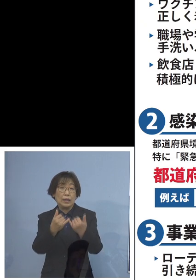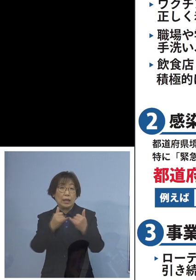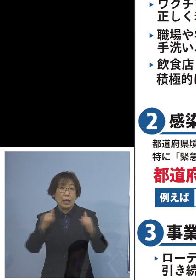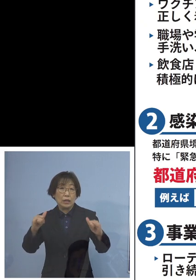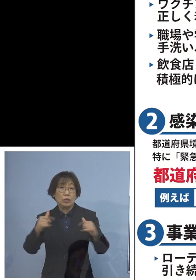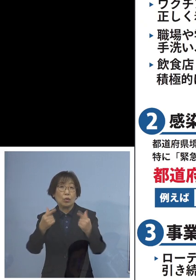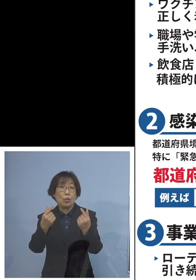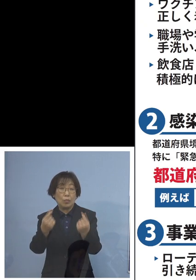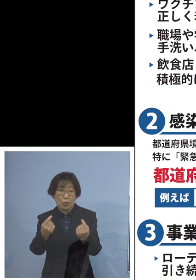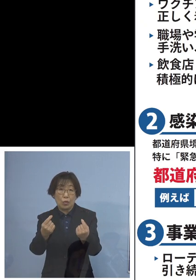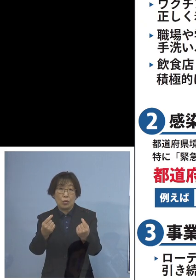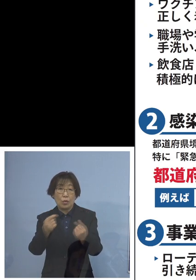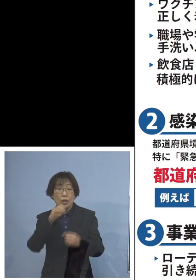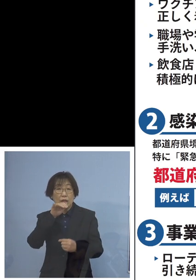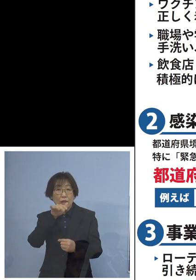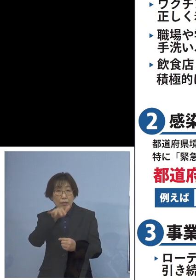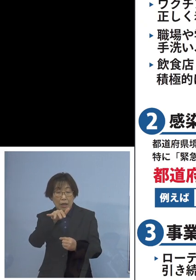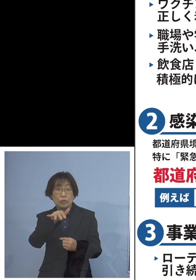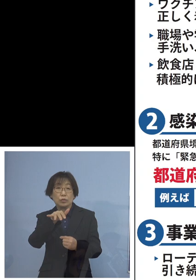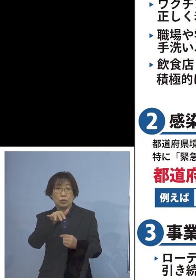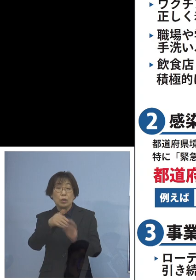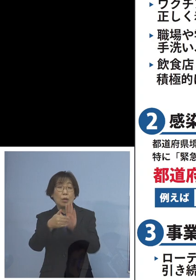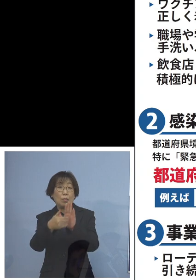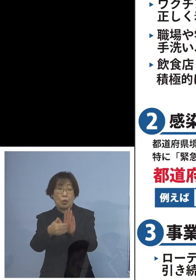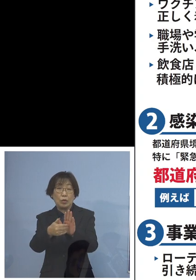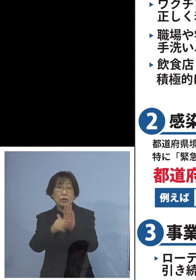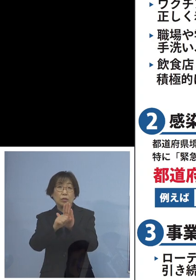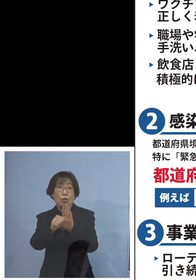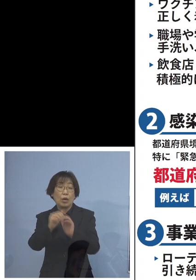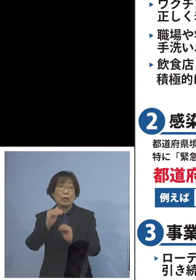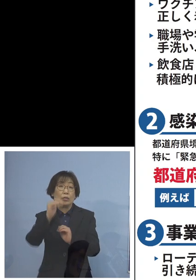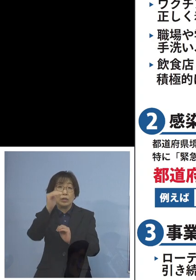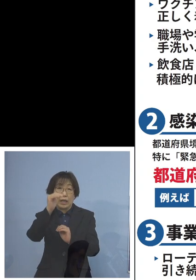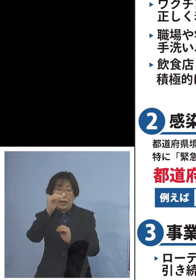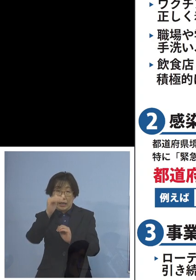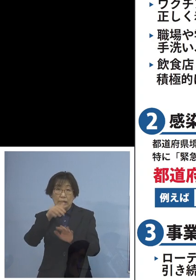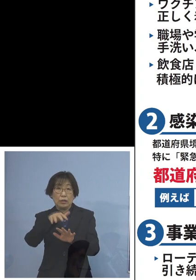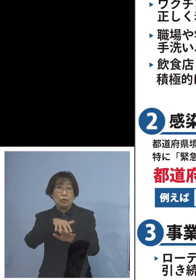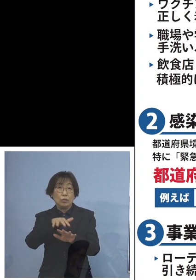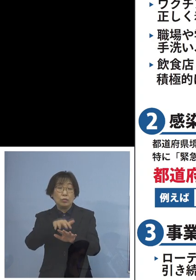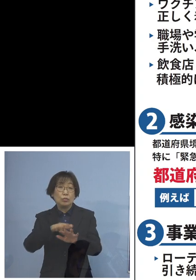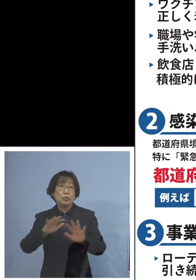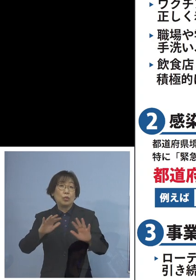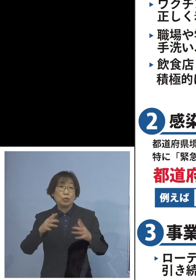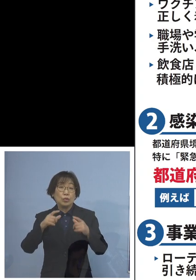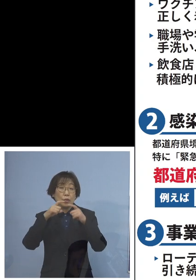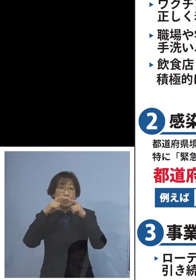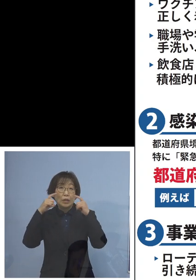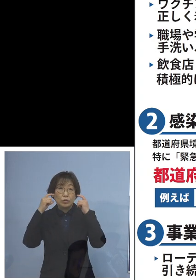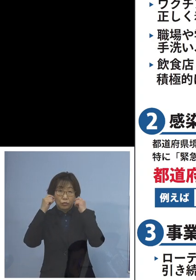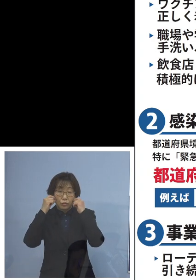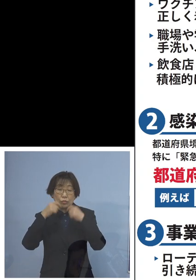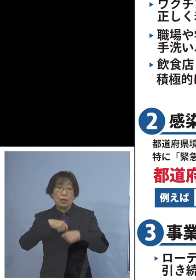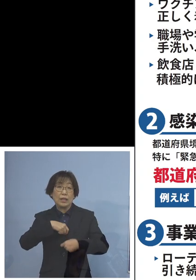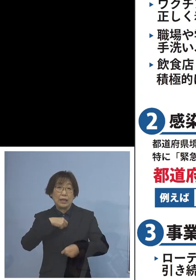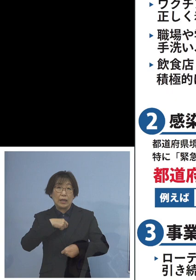飛沫防止効果の高い不織布マスクなど 正しく装着をしていただくということ